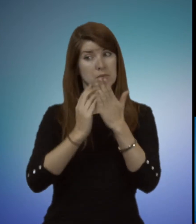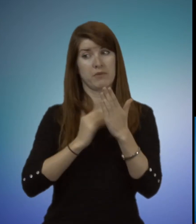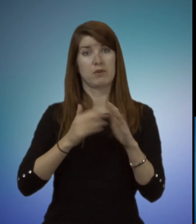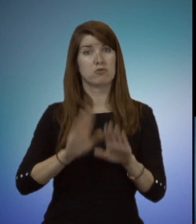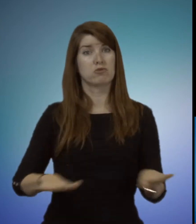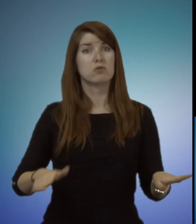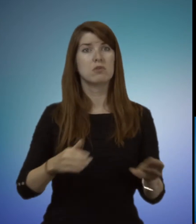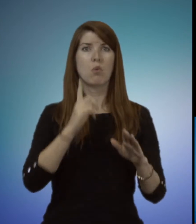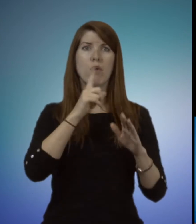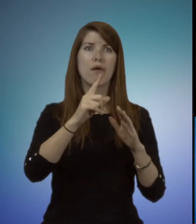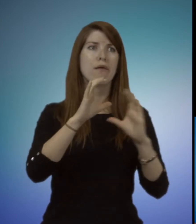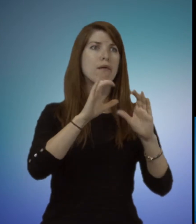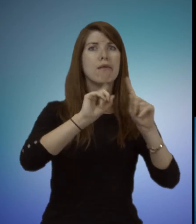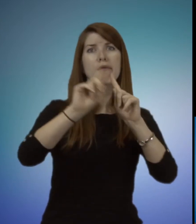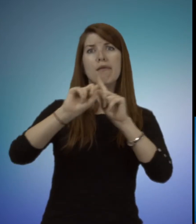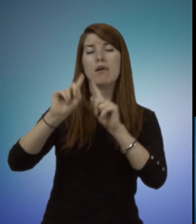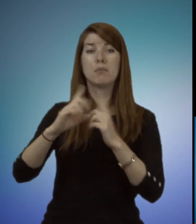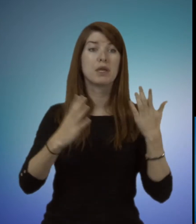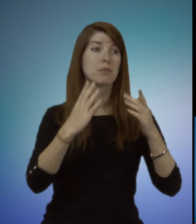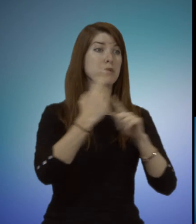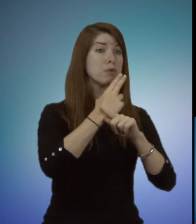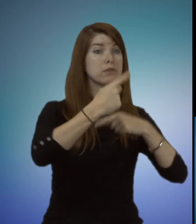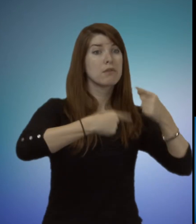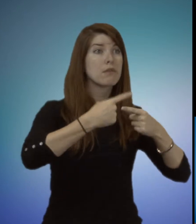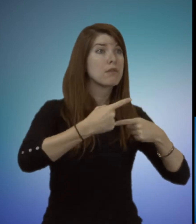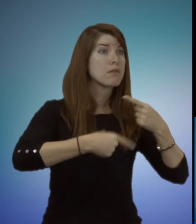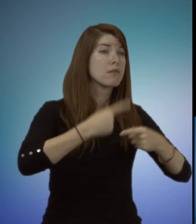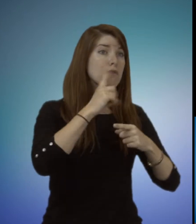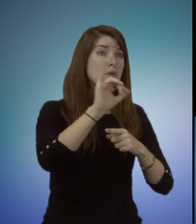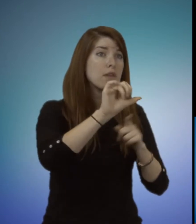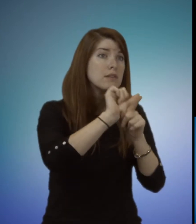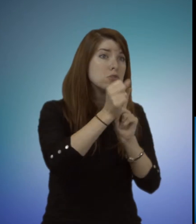nuestros niños se comunican de varias formas. Puede ser que en algunas ocasiones utilicen idioma de signos.